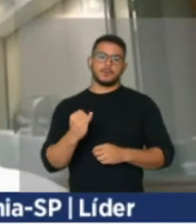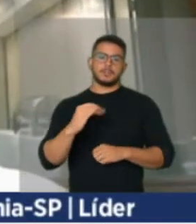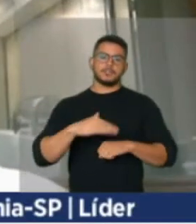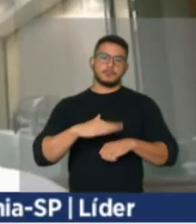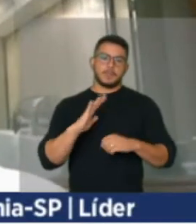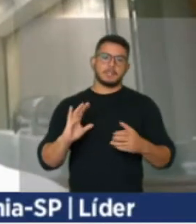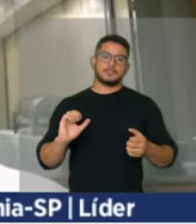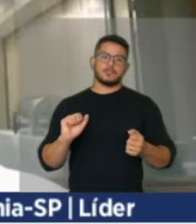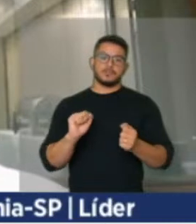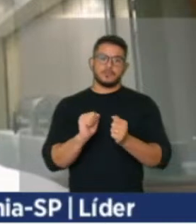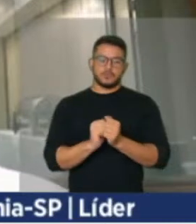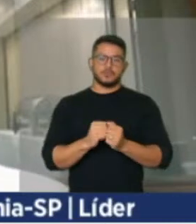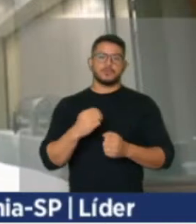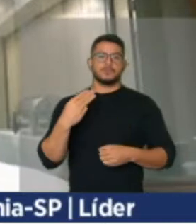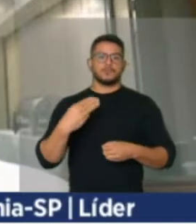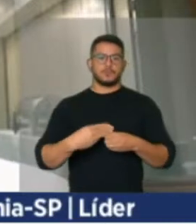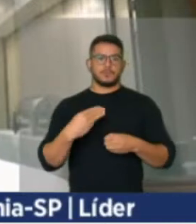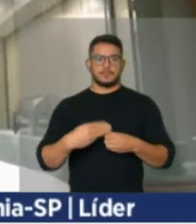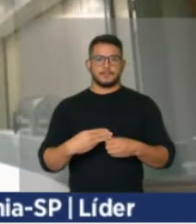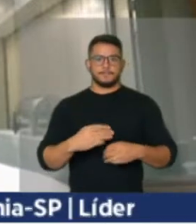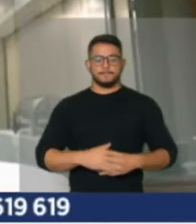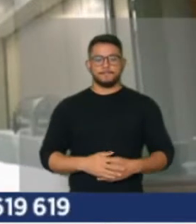ACREDITAMOS, MAS É UM PRIMEIRO PASSO IMPORTANTE POR ISSO O CIDADANIA SIM. -- [PRESIDENTE]: